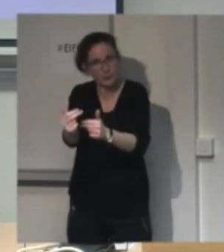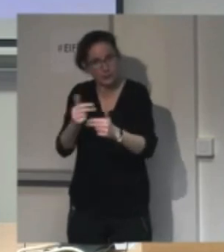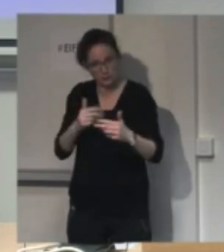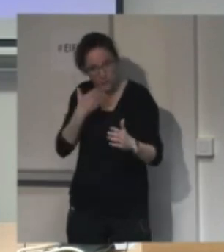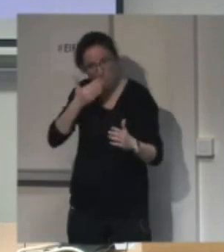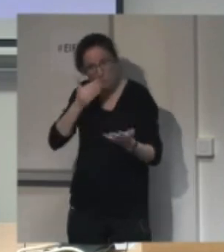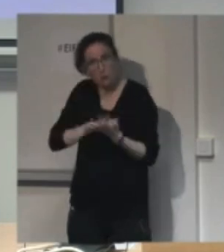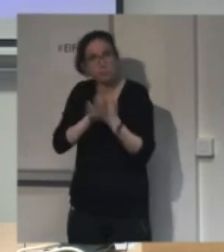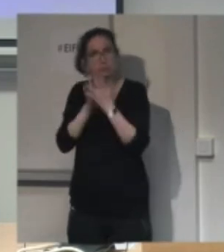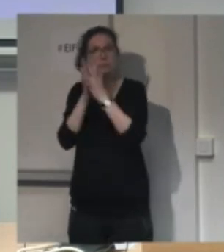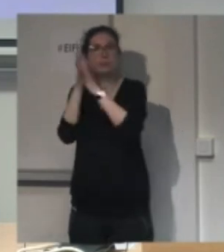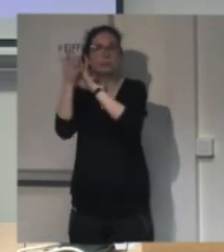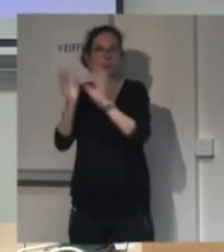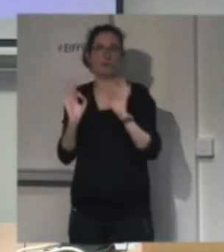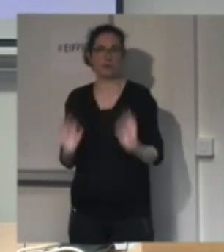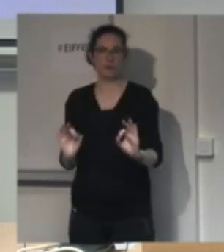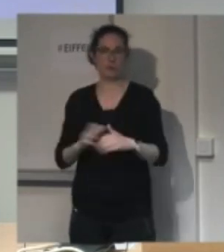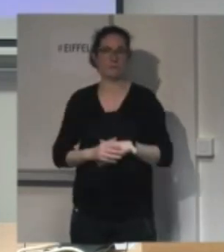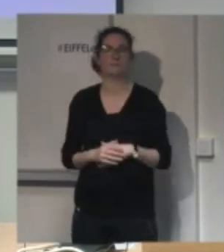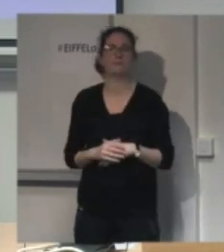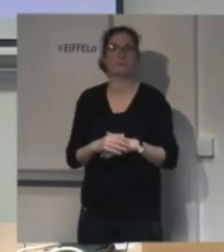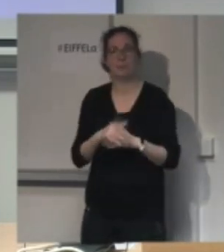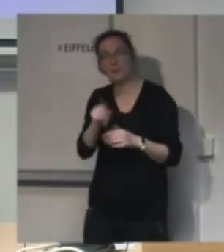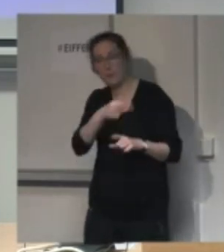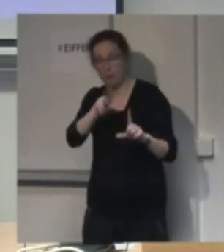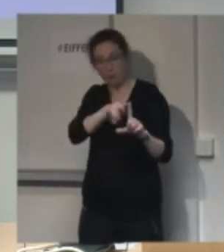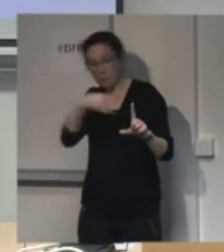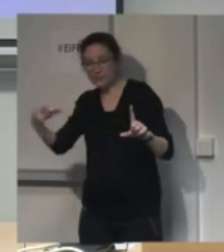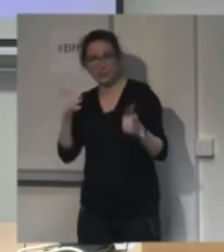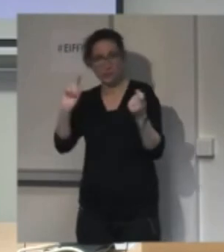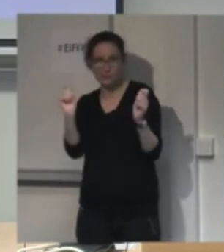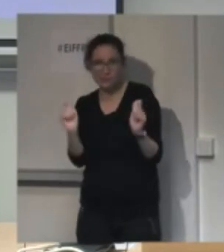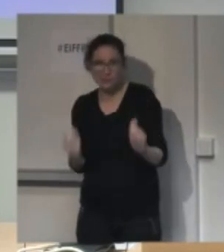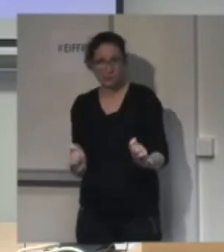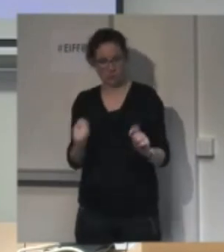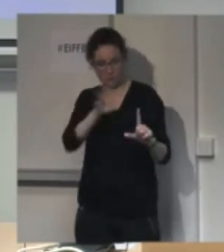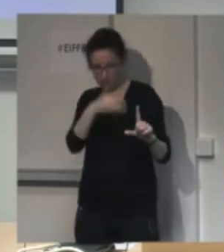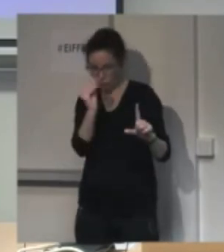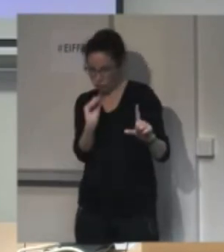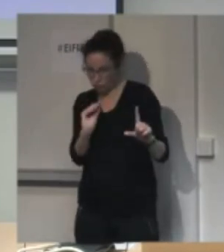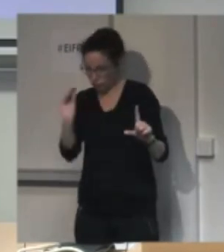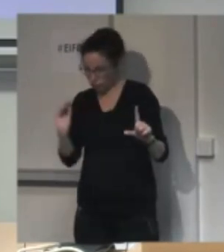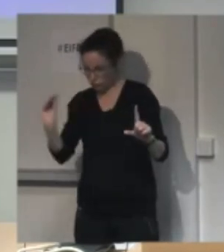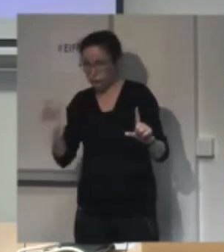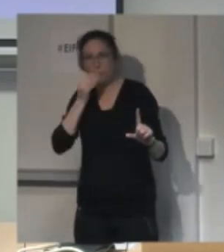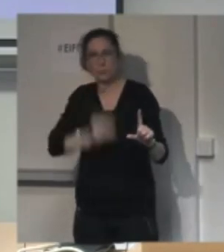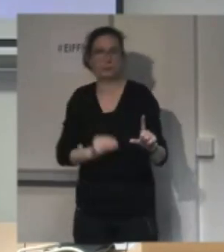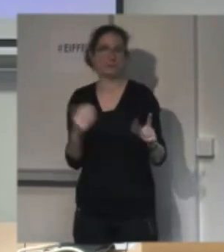au fur et à mesure. Et puis les corrections sont déjà planifiées pour un certain nombre. Donc, je tiens à souligner que l'accessibilité,